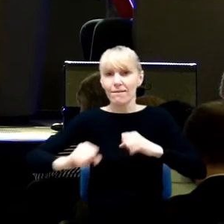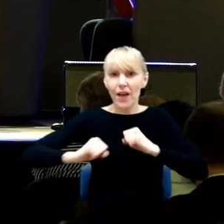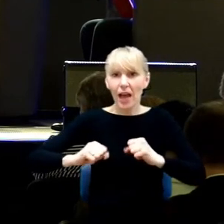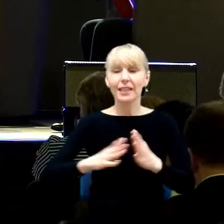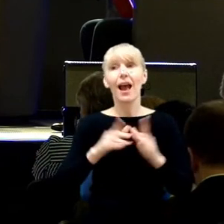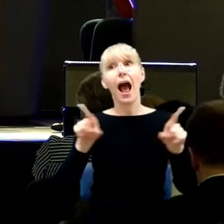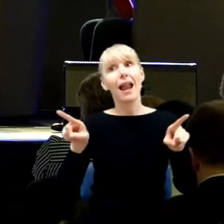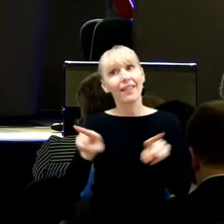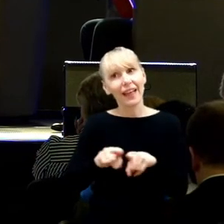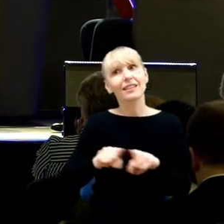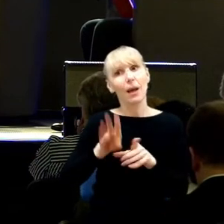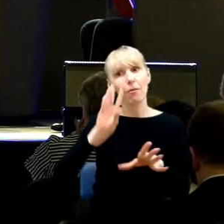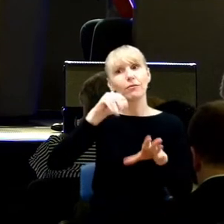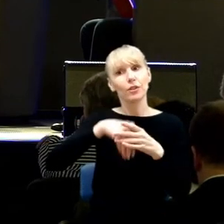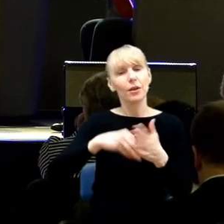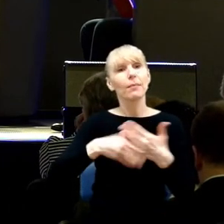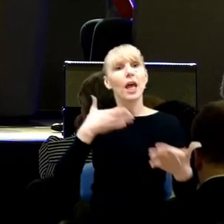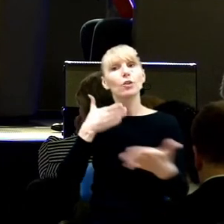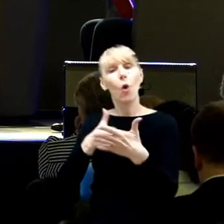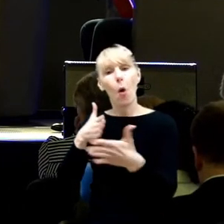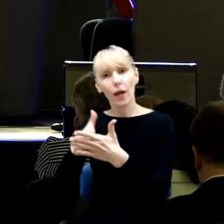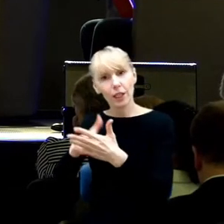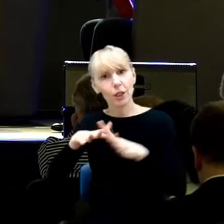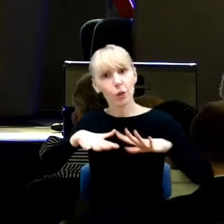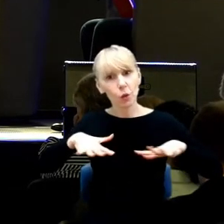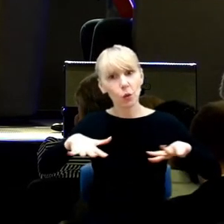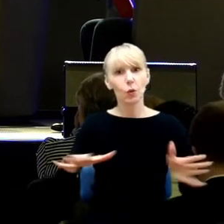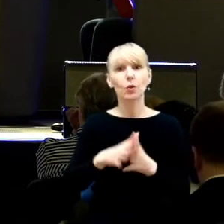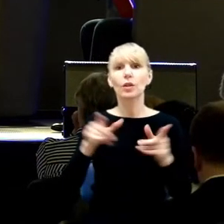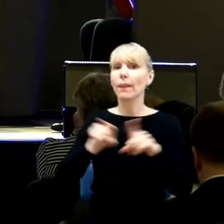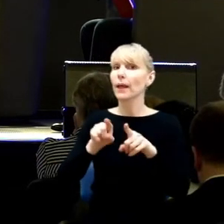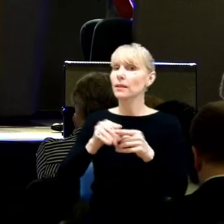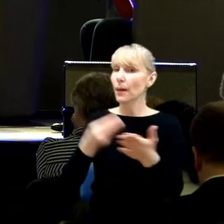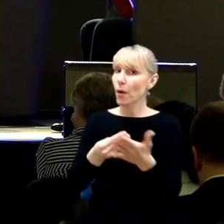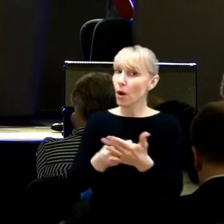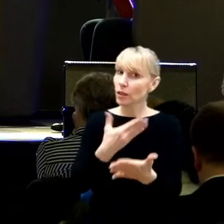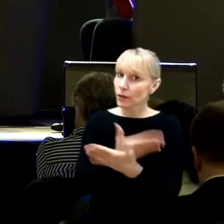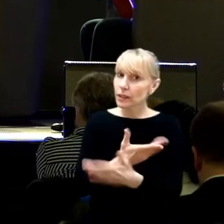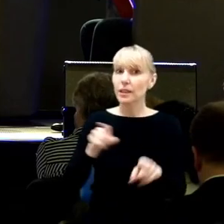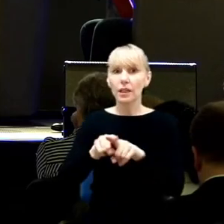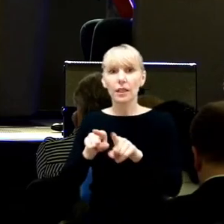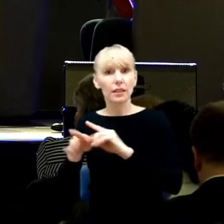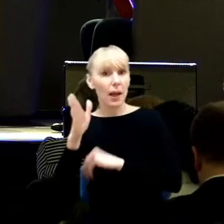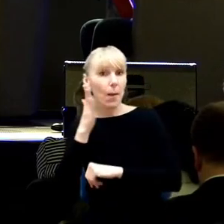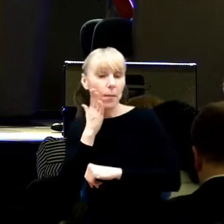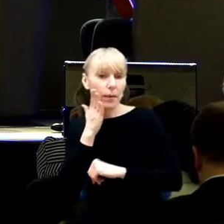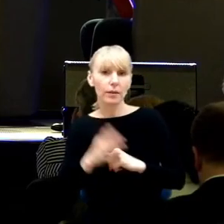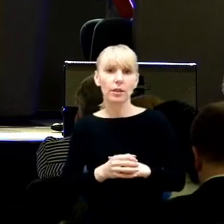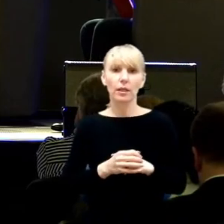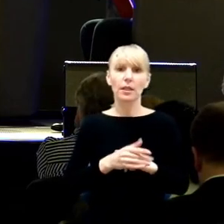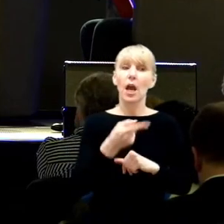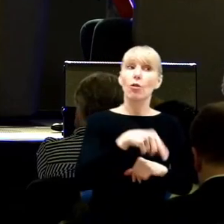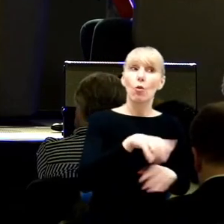jeśli chodzi o tereny zarówno pod inwestycje, jak i pod mieszkania. Jako miasto braliśmy udział w projekcie